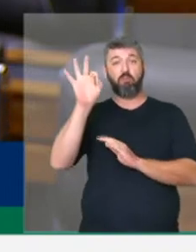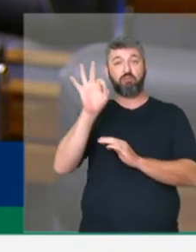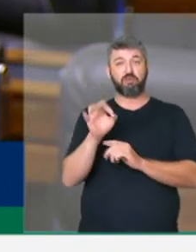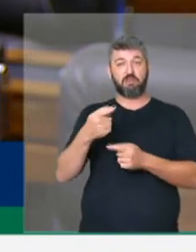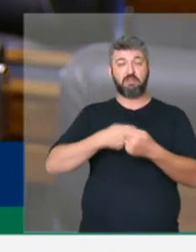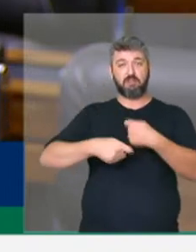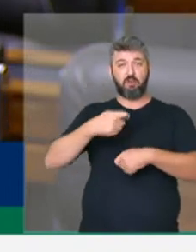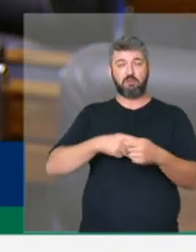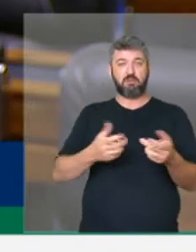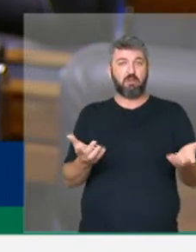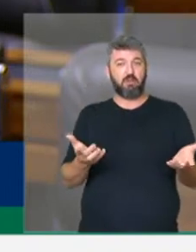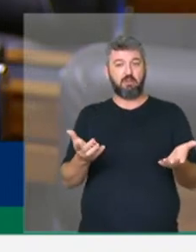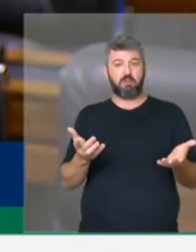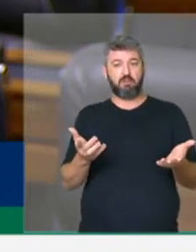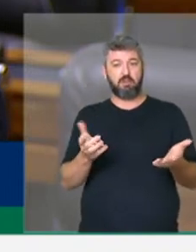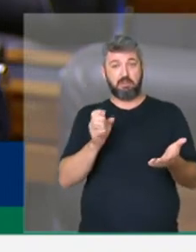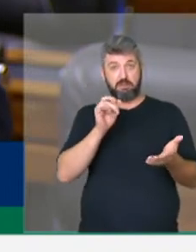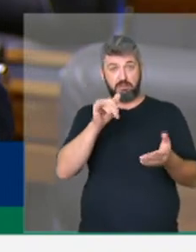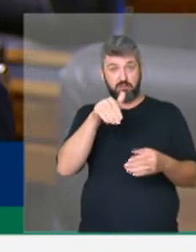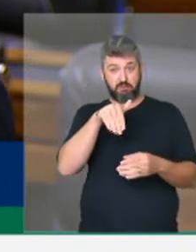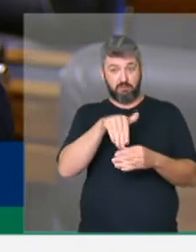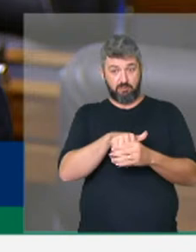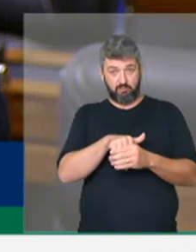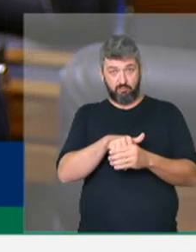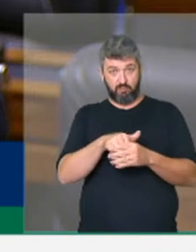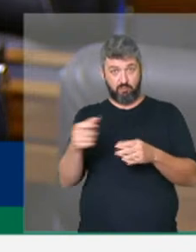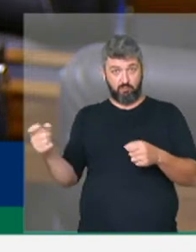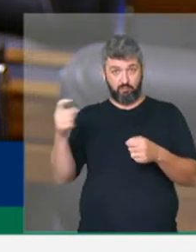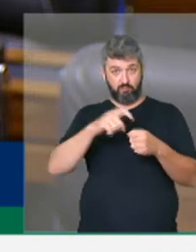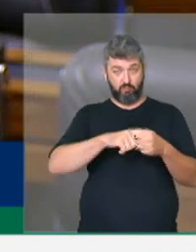ENTÃO TODA A POSSIBILIDADE DE RENEGOCIAÇÃO PARA BENEFICIAR AS EMPRESAS QUE ESTAVAM INADIMPLENTES COM O FNOR E COM